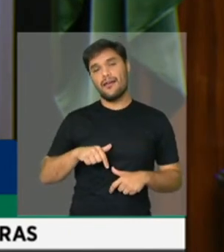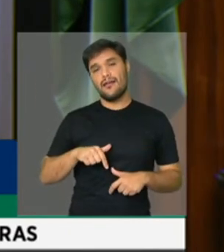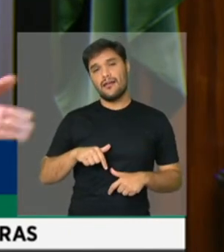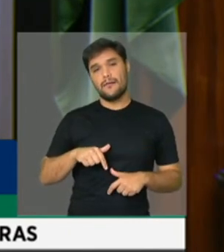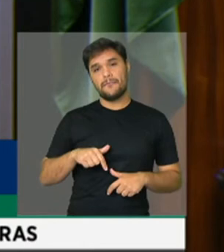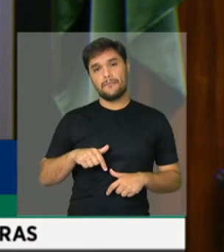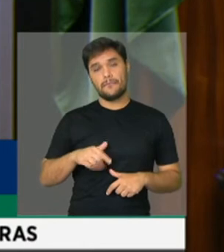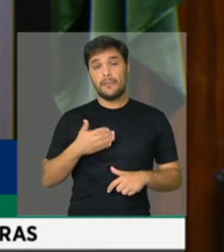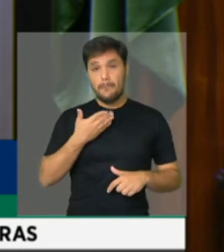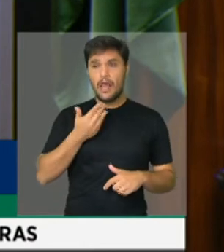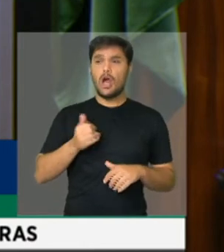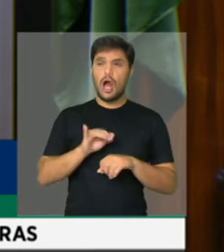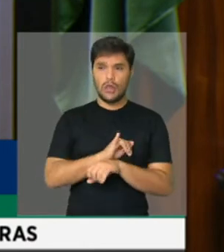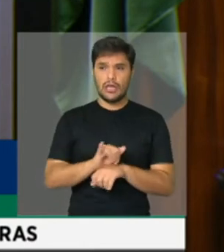CAPACIDADE DE INVESTIMENTO. QUE ELA VEM PERDENDO ESPAÇO